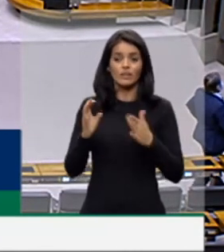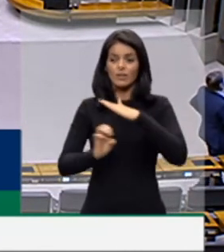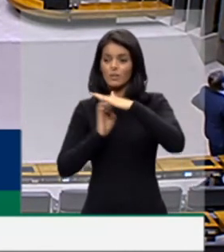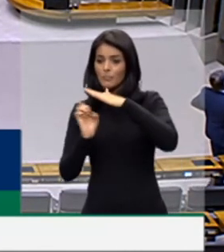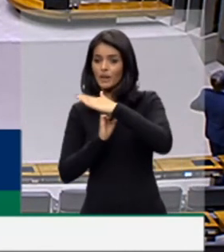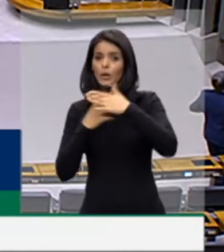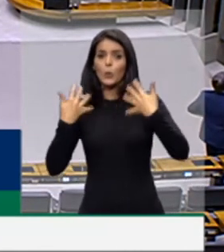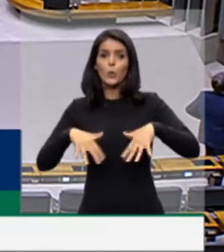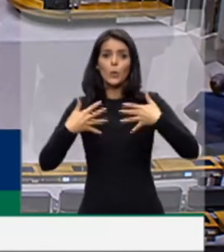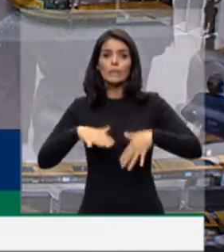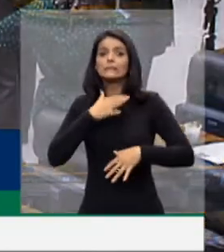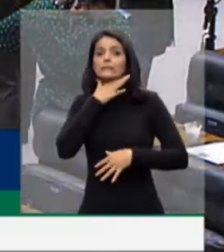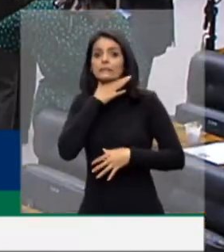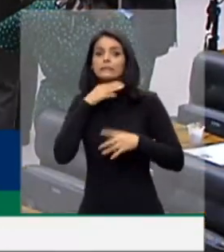CONSEGUIREM BAIXAR TARIFAS,